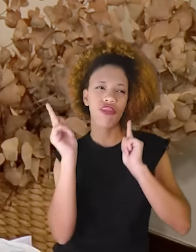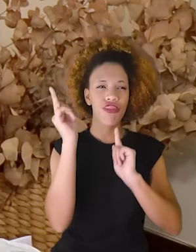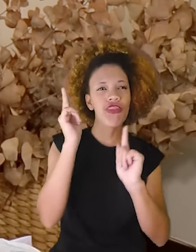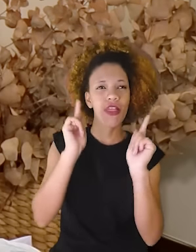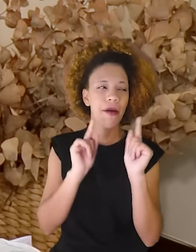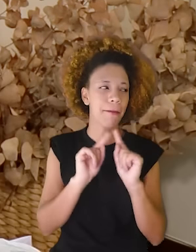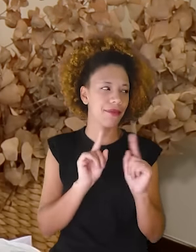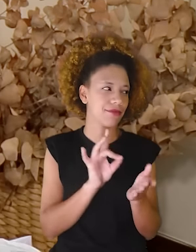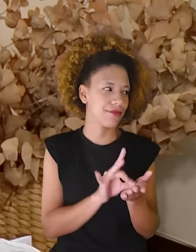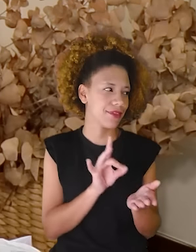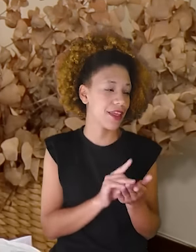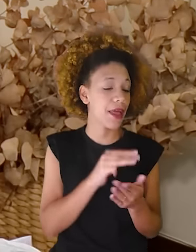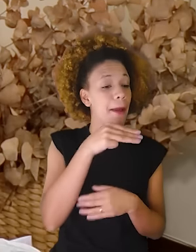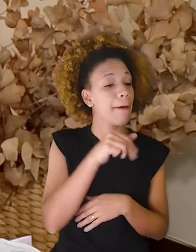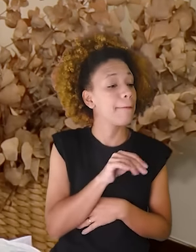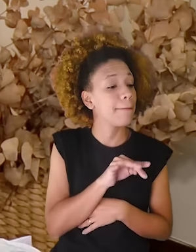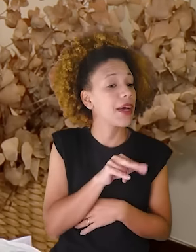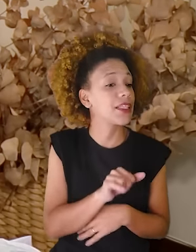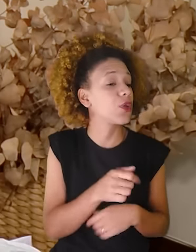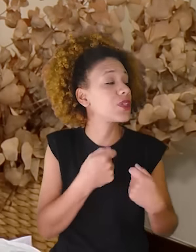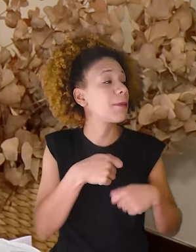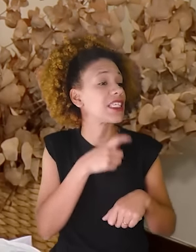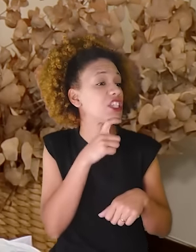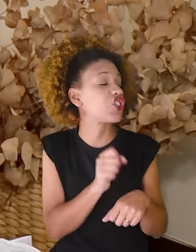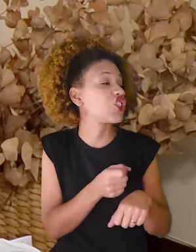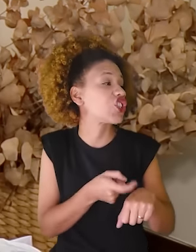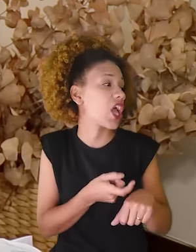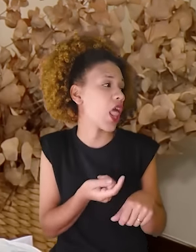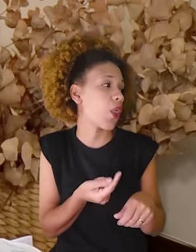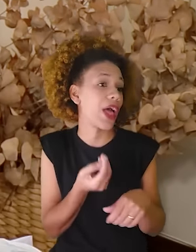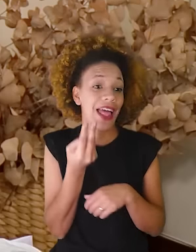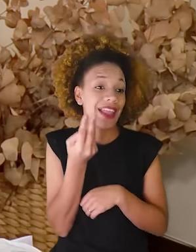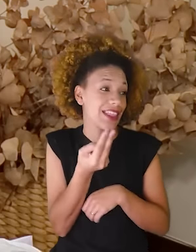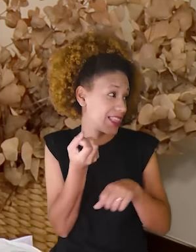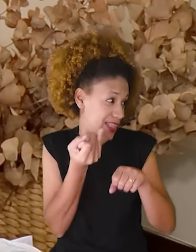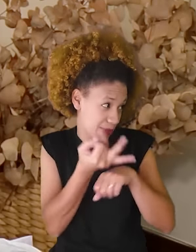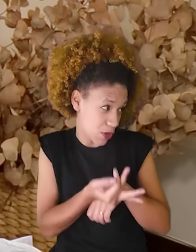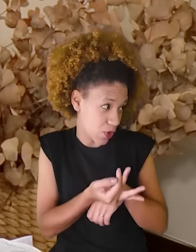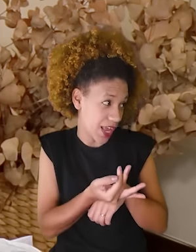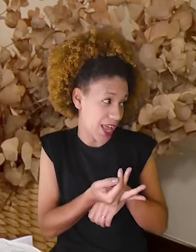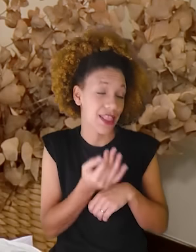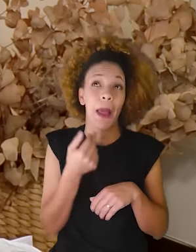realidade é Mateus precisa de gelo Então você vai 3 da manhã sair na [ __ ] que pariu para comprar